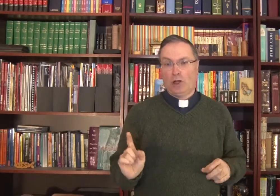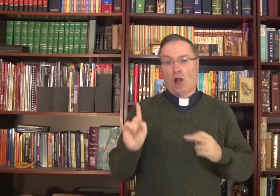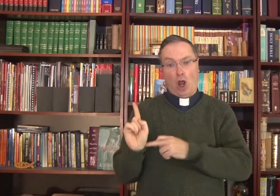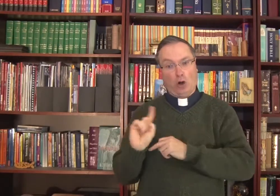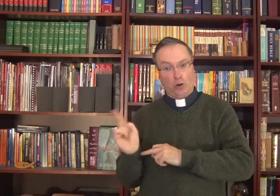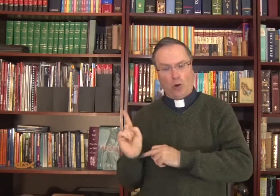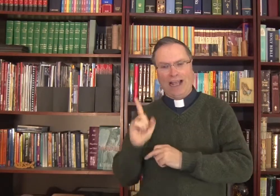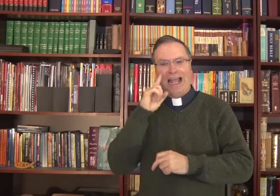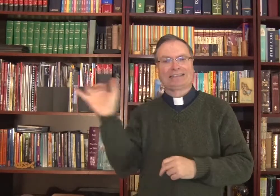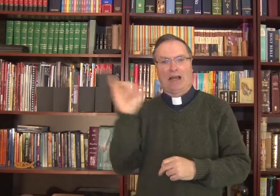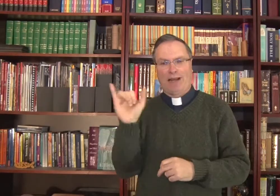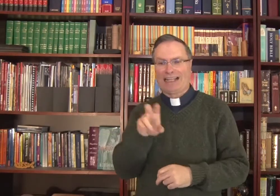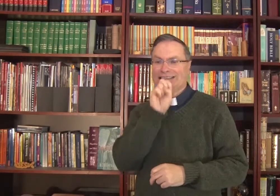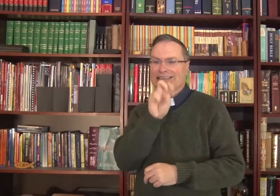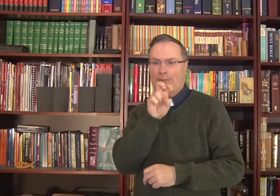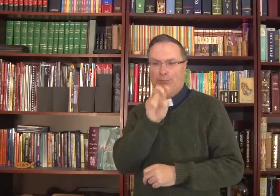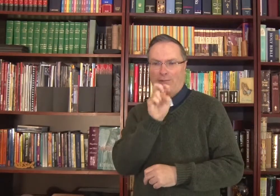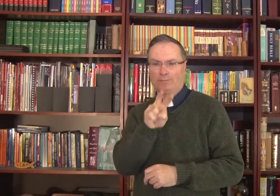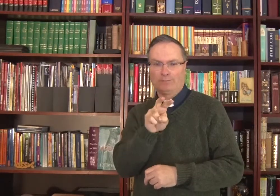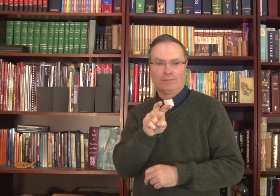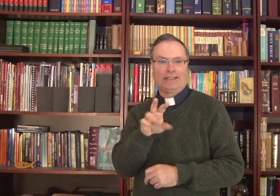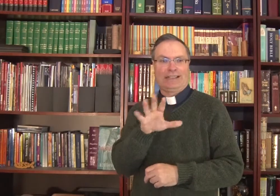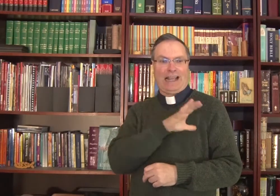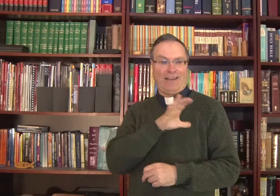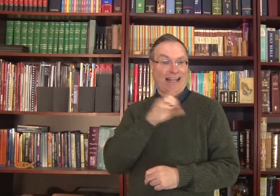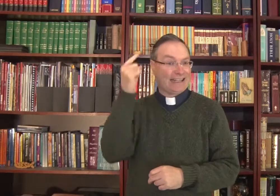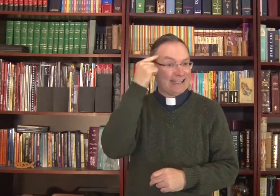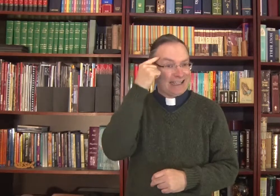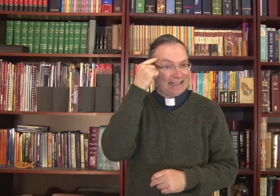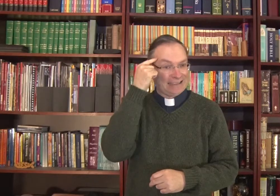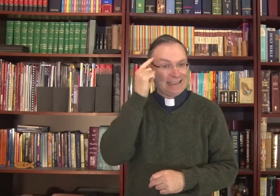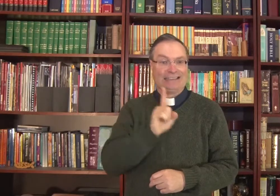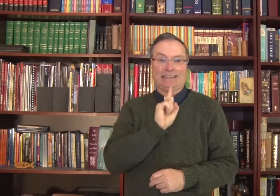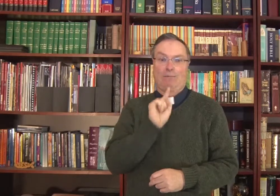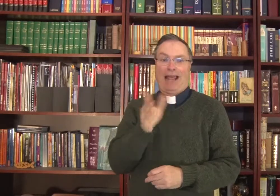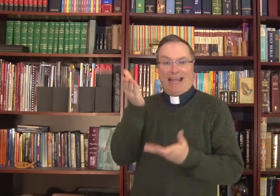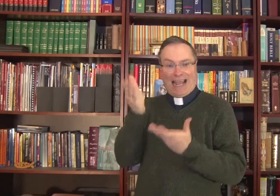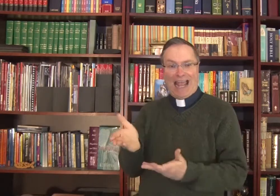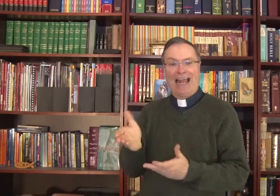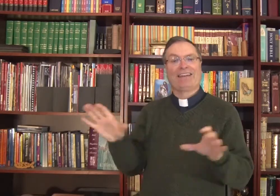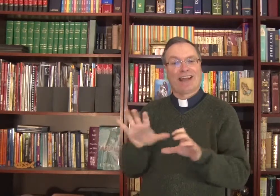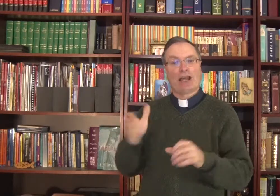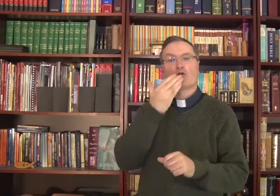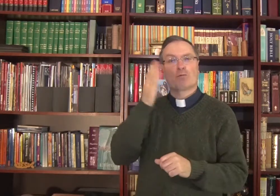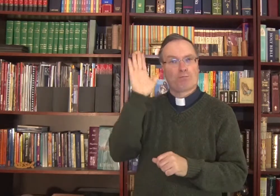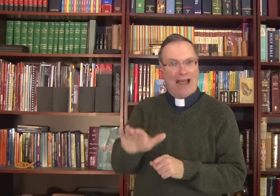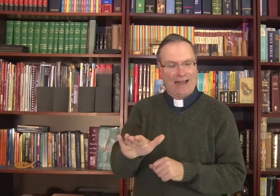Leurs queues ressemblaient à des serpents; elles avaient des têtes, et c’est par elles qu’ils faisaient du mal.